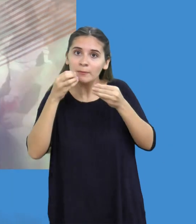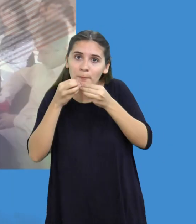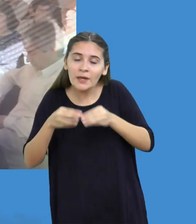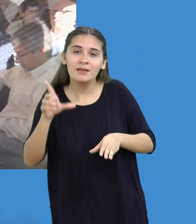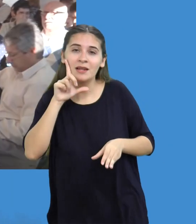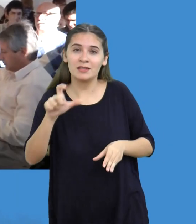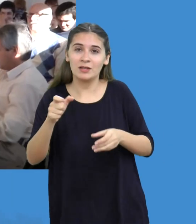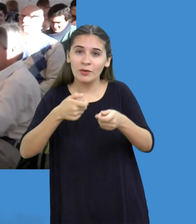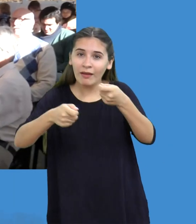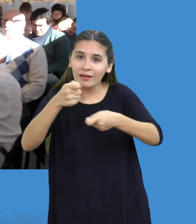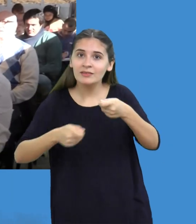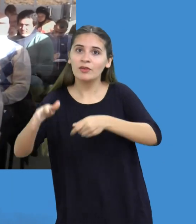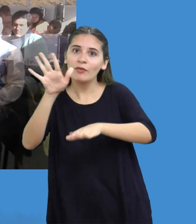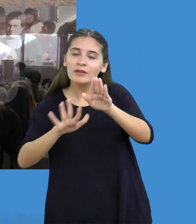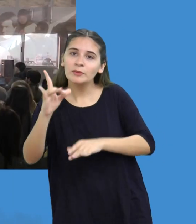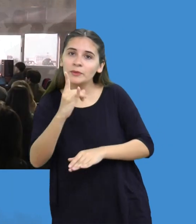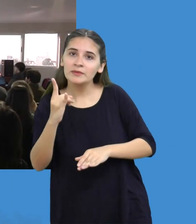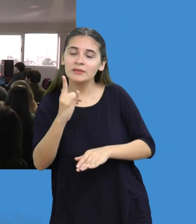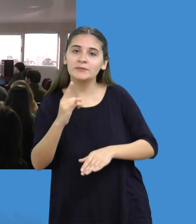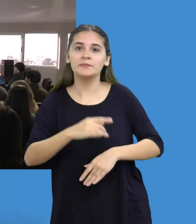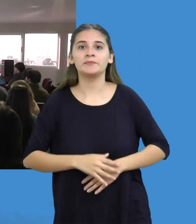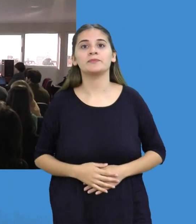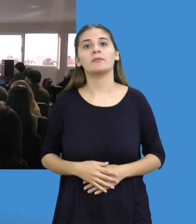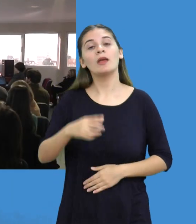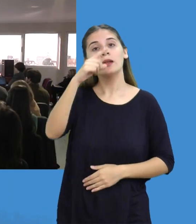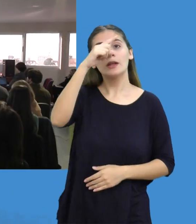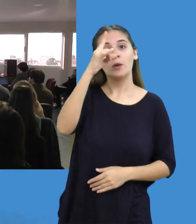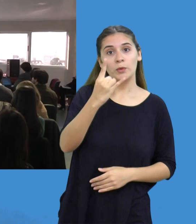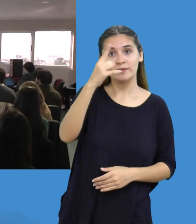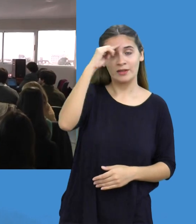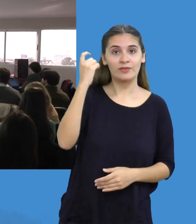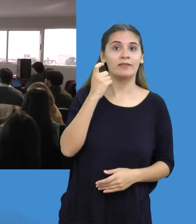en Gestión de Organización Universitaria. La Universidad Nacional de Entre Ríos tiene